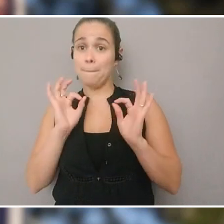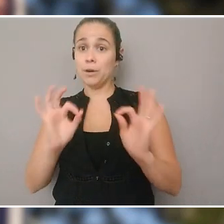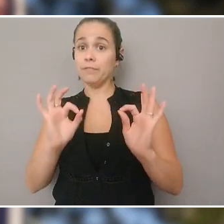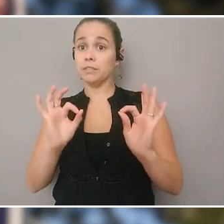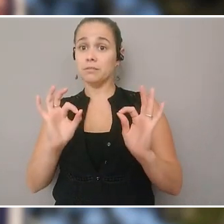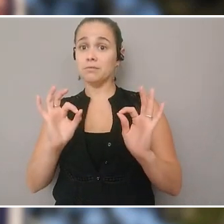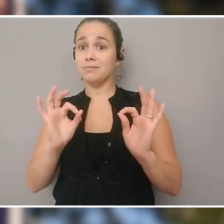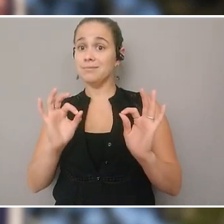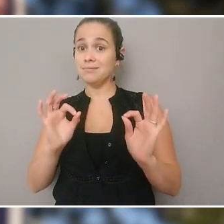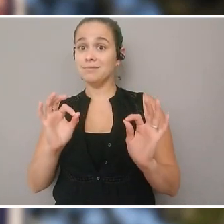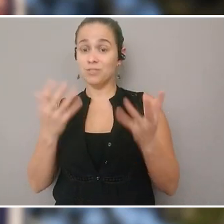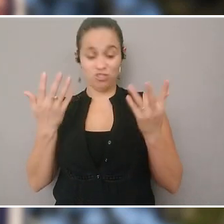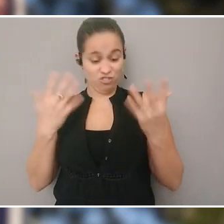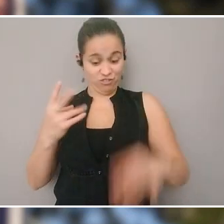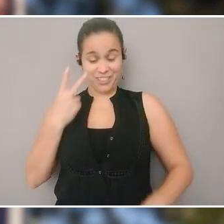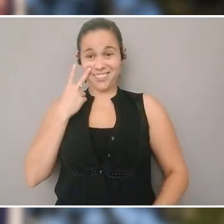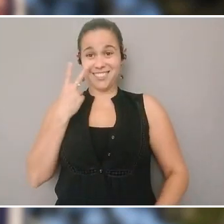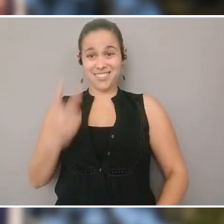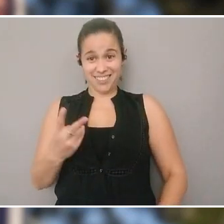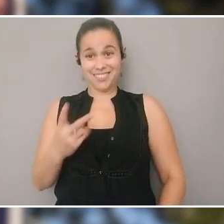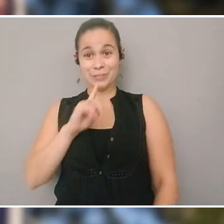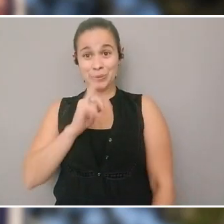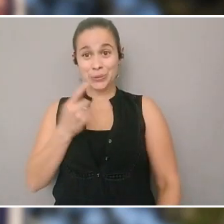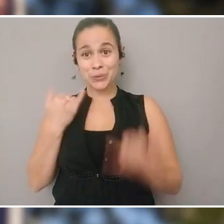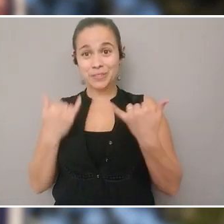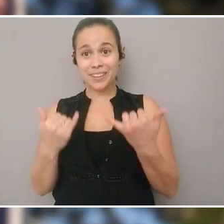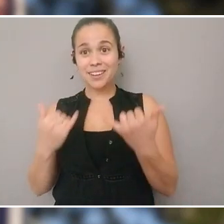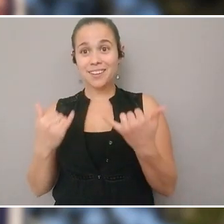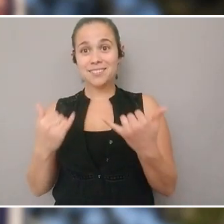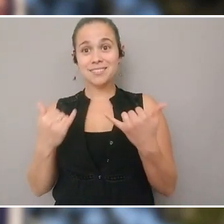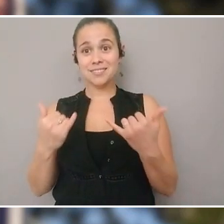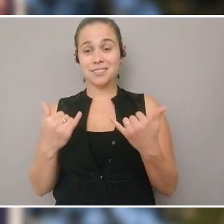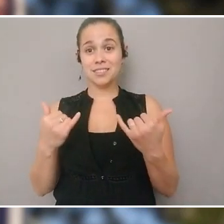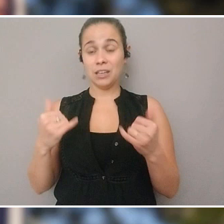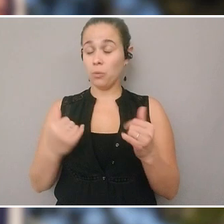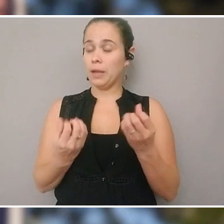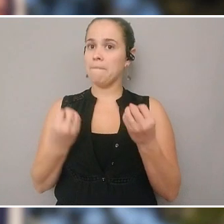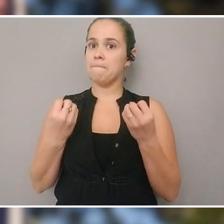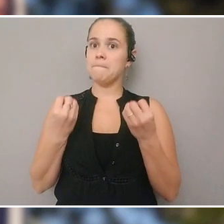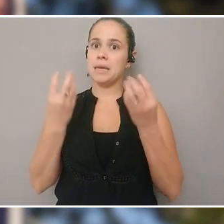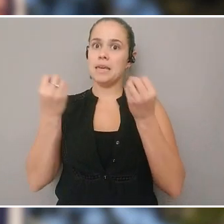viviendo ahora en una realidad. Tiene